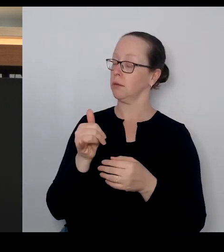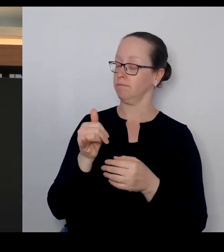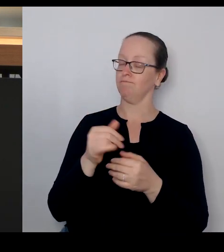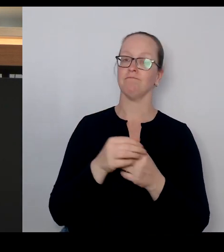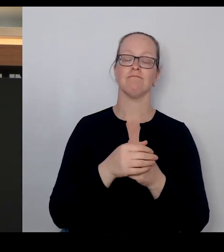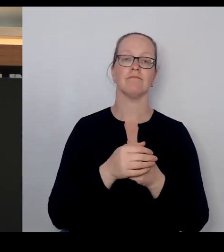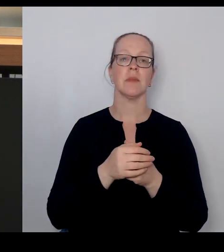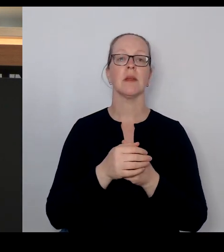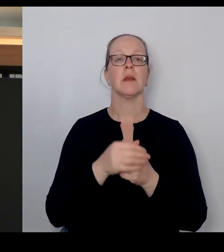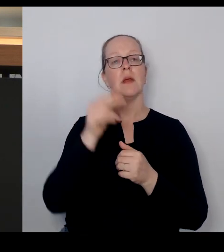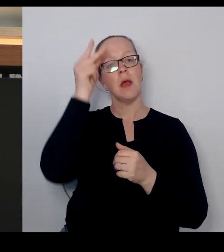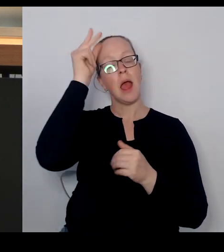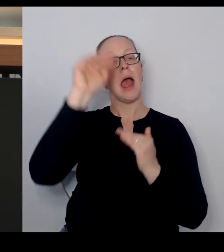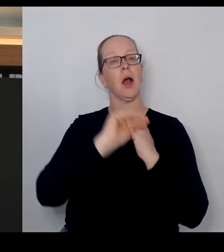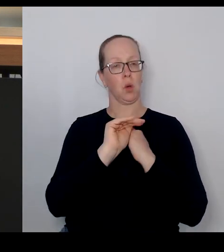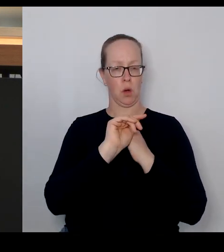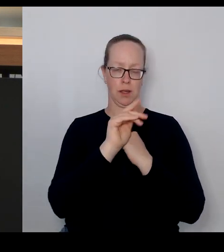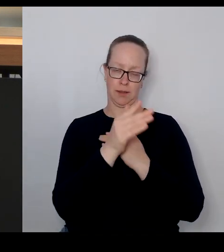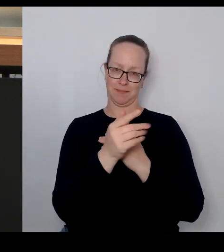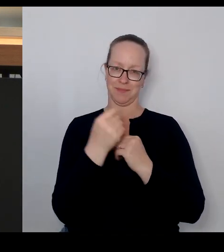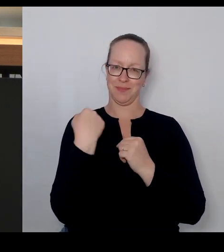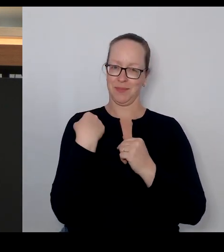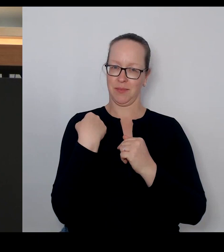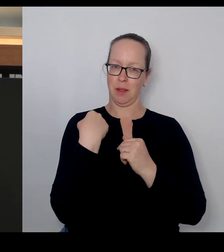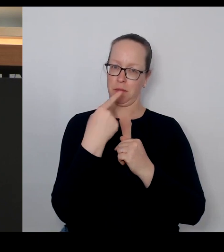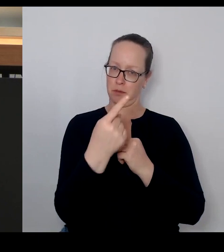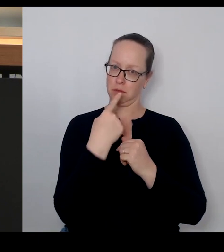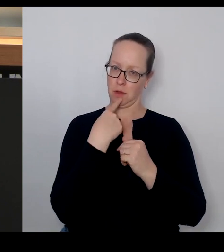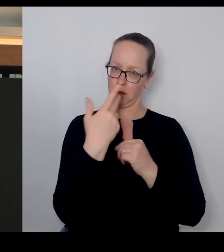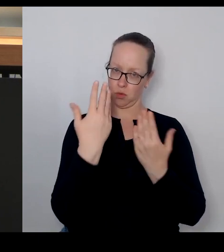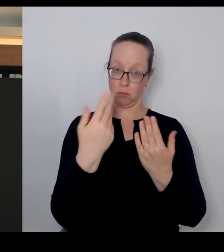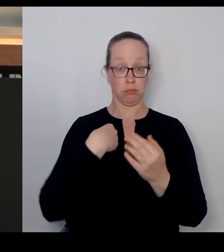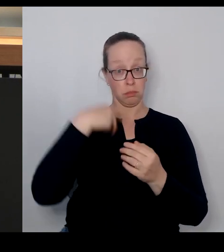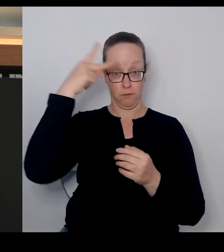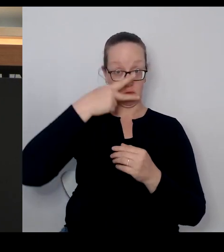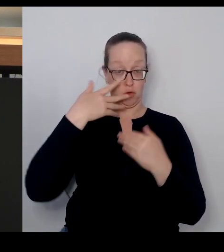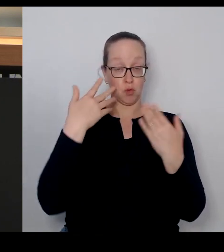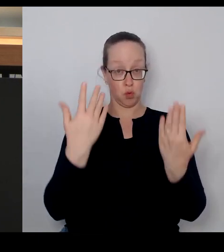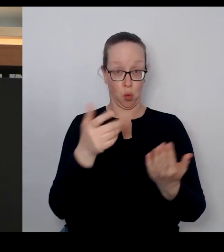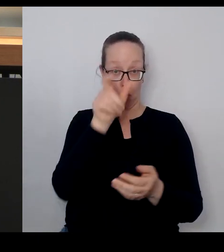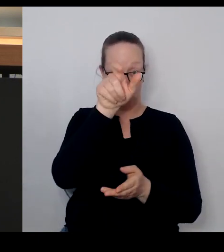wir, also quasi der Senat oder die Koalition hätten ausbilden müssen. Ist Ihnen bekannt.